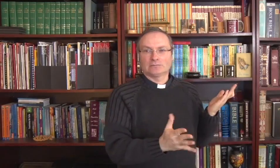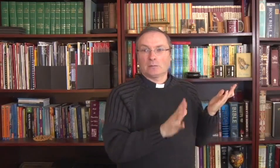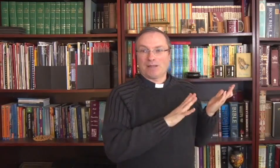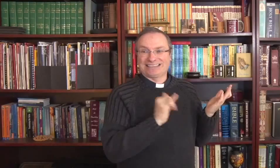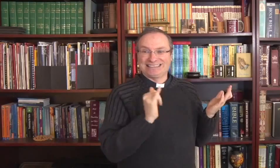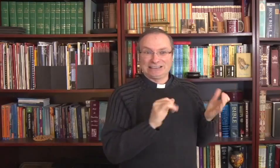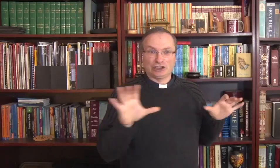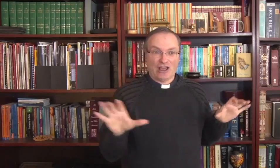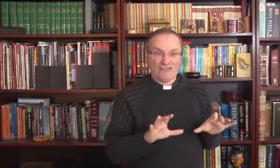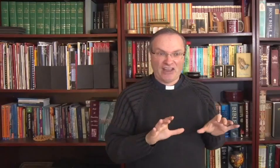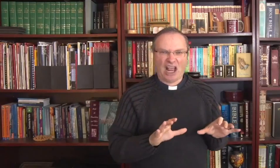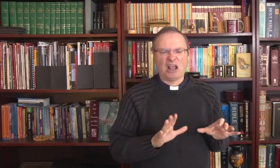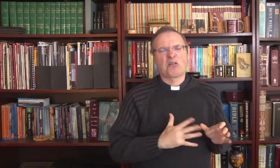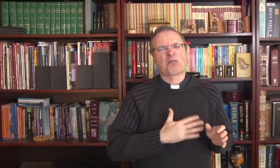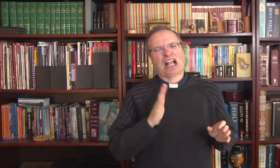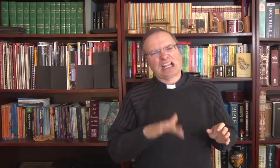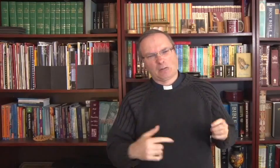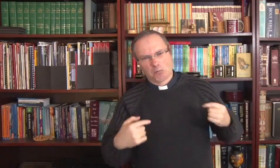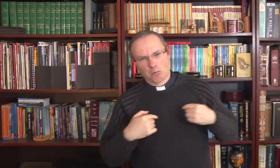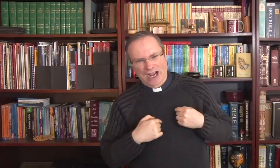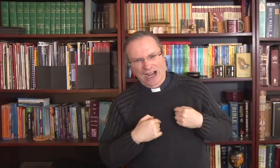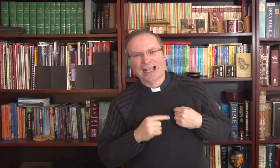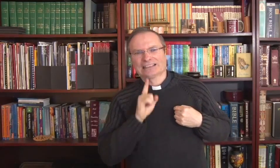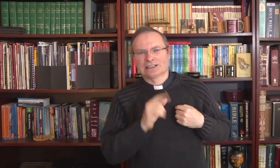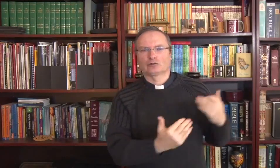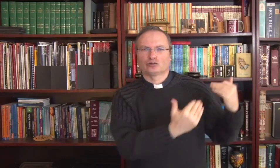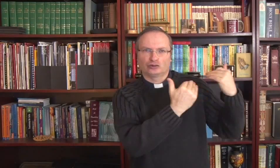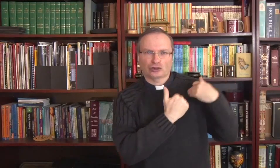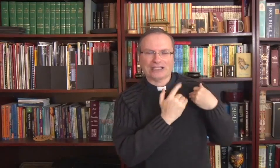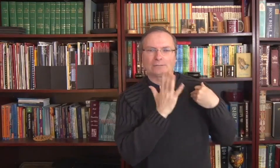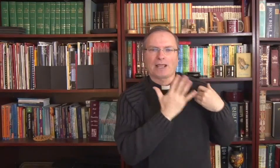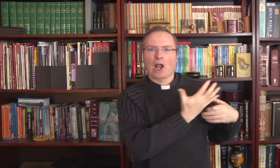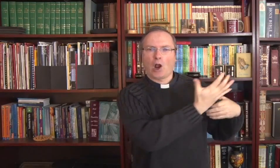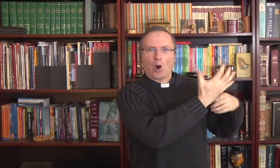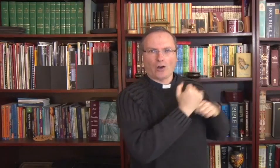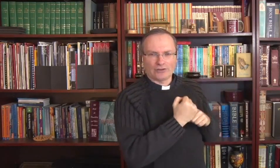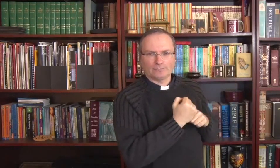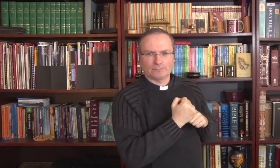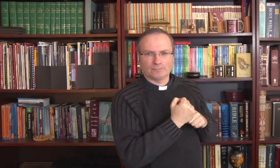mais si je le fais malgré moi, c’est une charge qui m’est confiée.